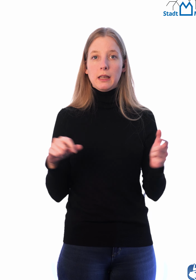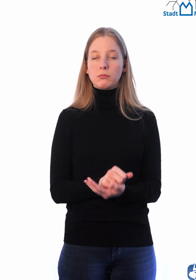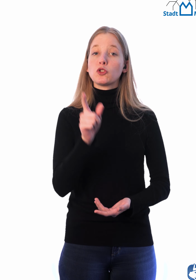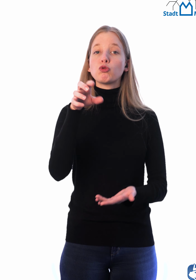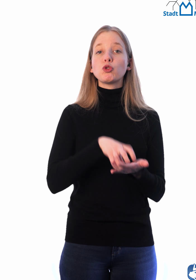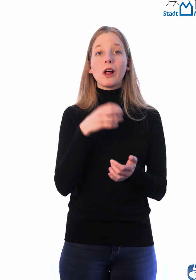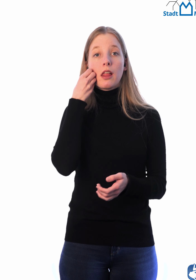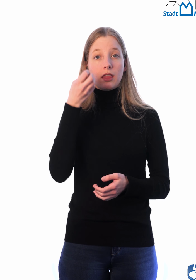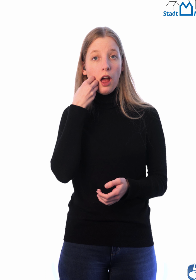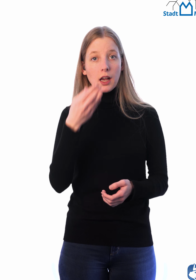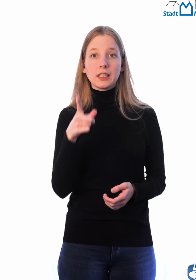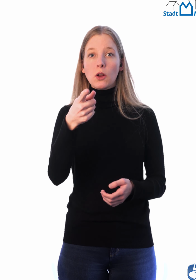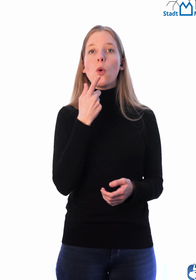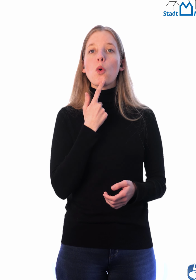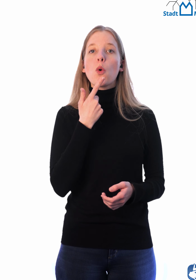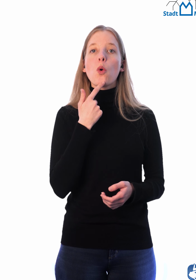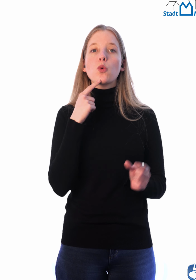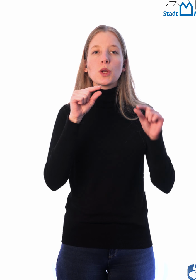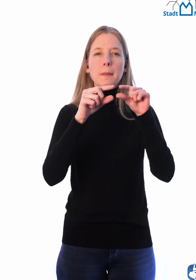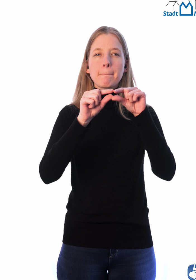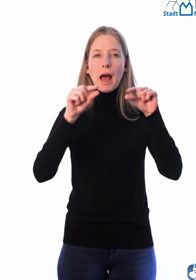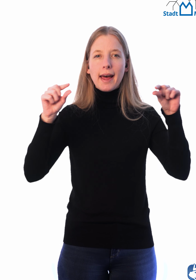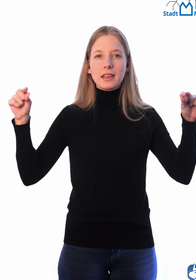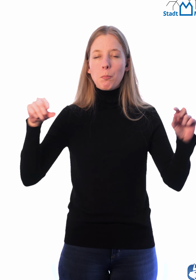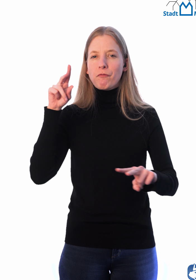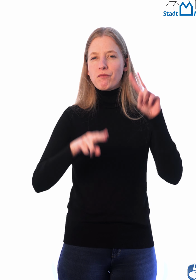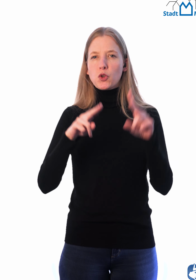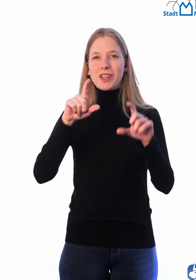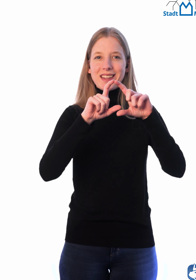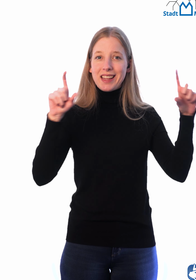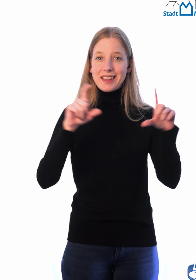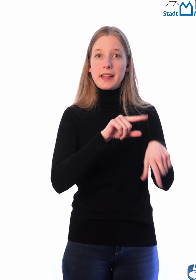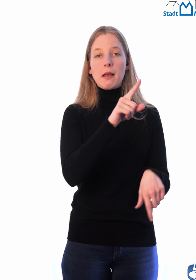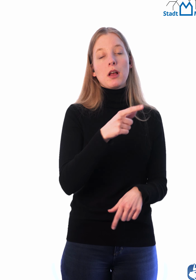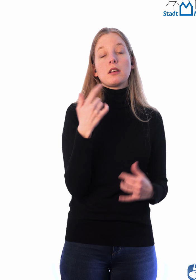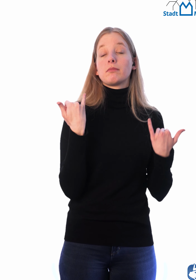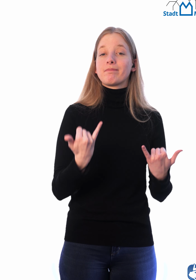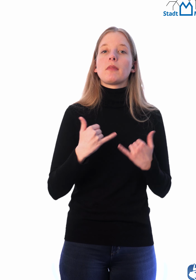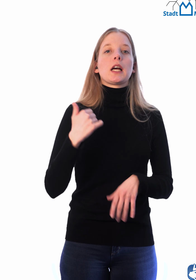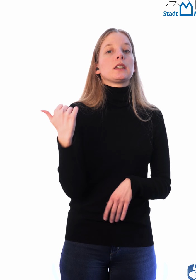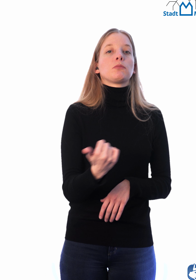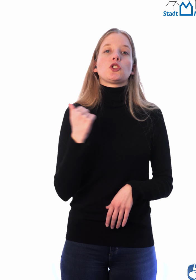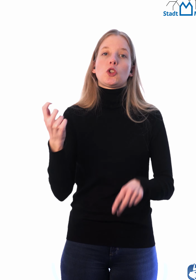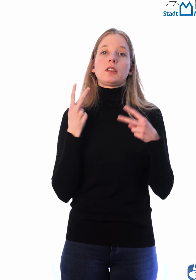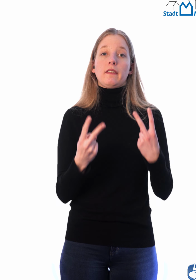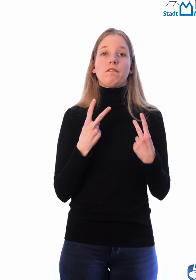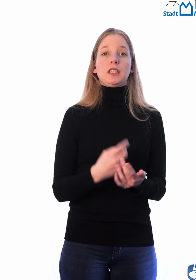Unter den Stadtnachrichten finden Sie im roten Band verschiedene Themen, die aktuell besonders wichtig sind.